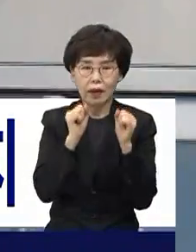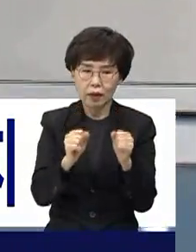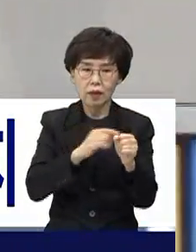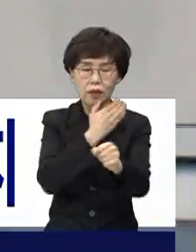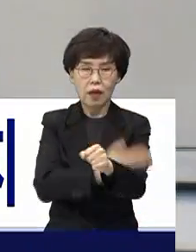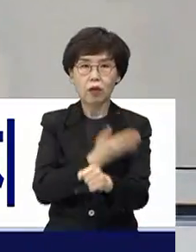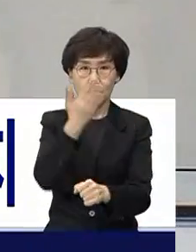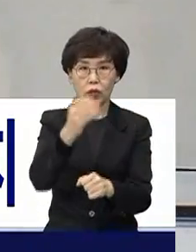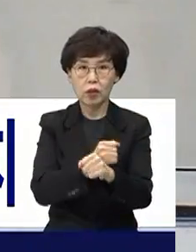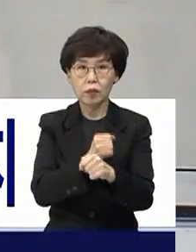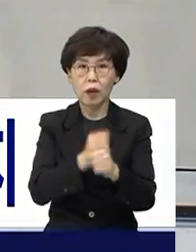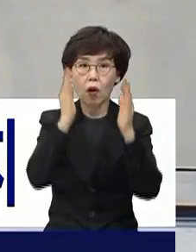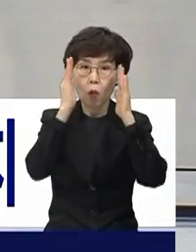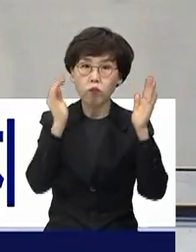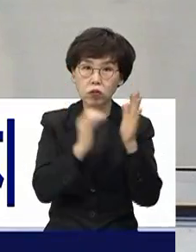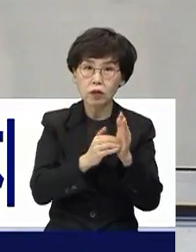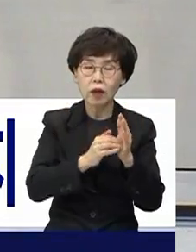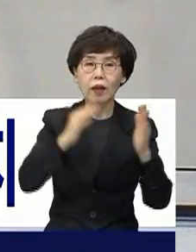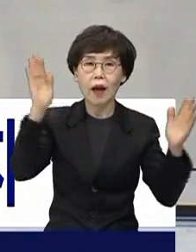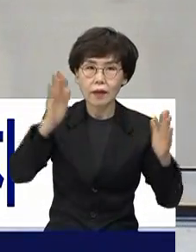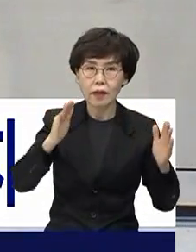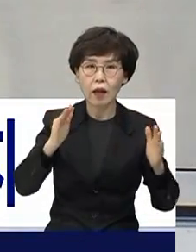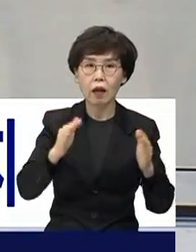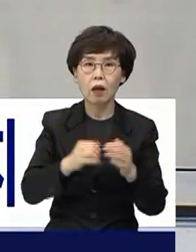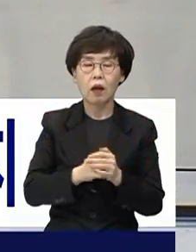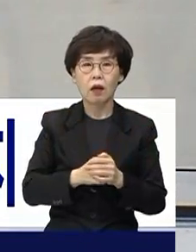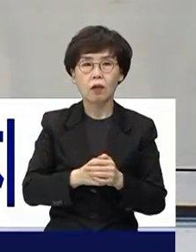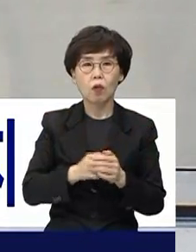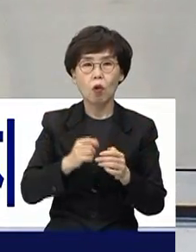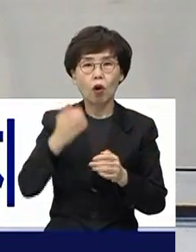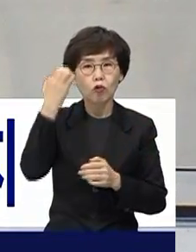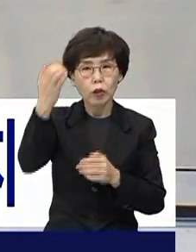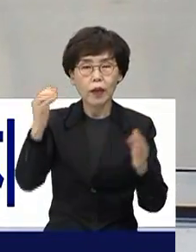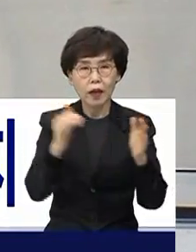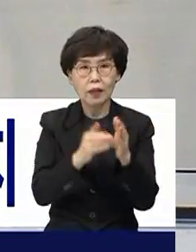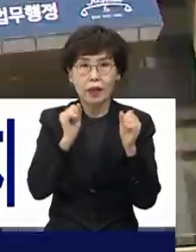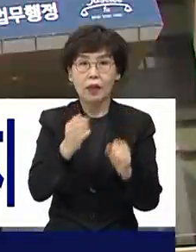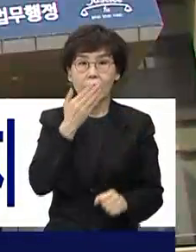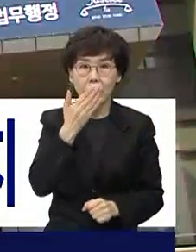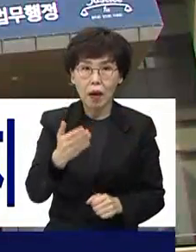학업 활동이 끝난 유학생과 최대 90일까지만 체류 가능한 단기 방문자 등